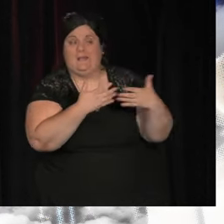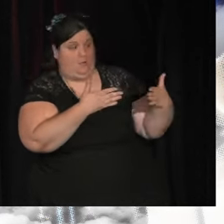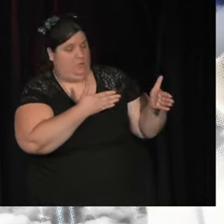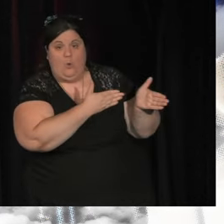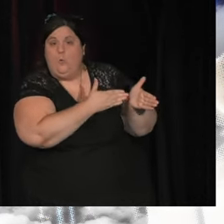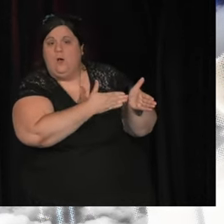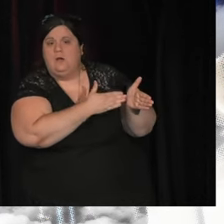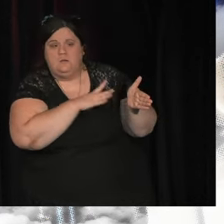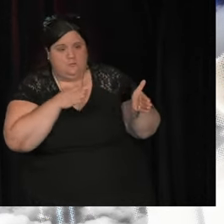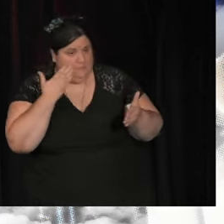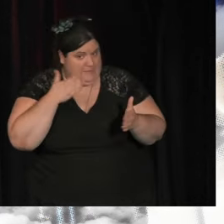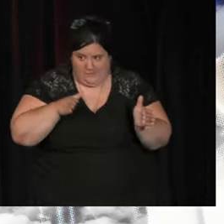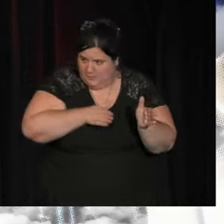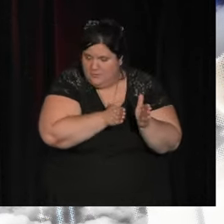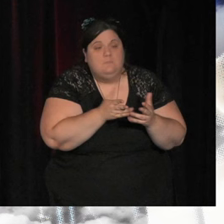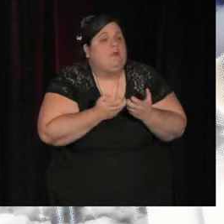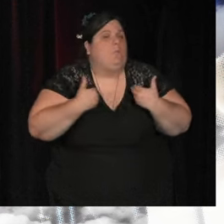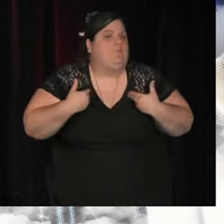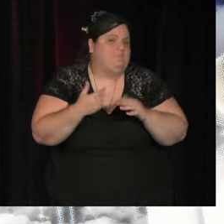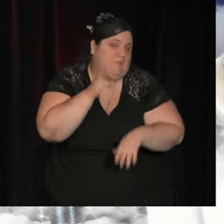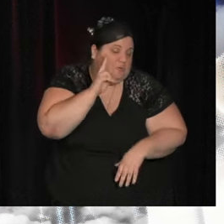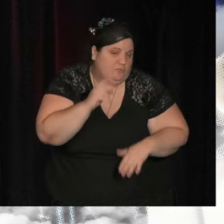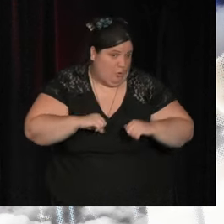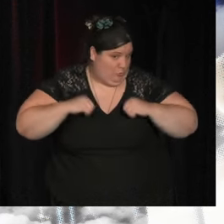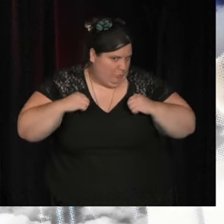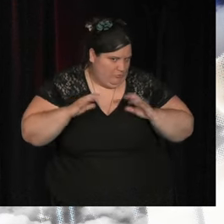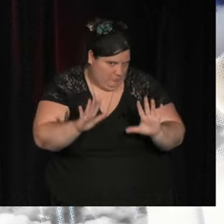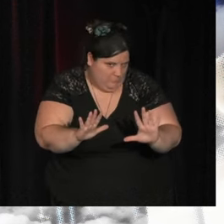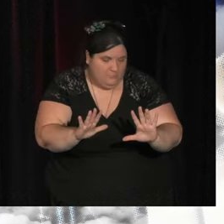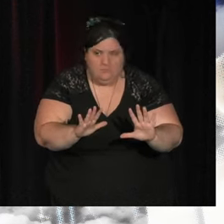parfois tu passes un virage, parce que moi je joue pas mal tank, typiquement quand tu es tank, il faut réaliser ce qui s'appelle